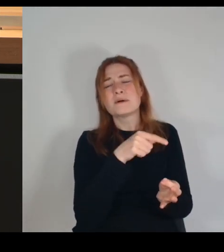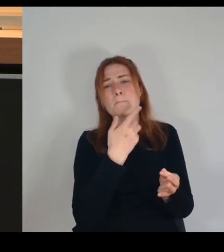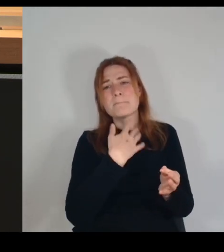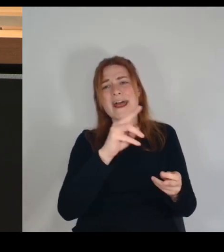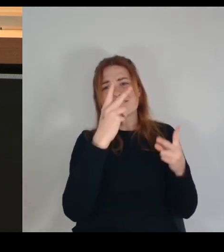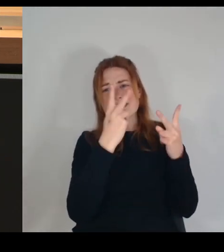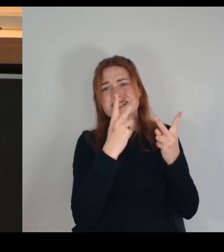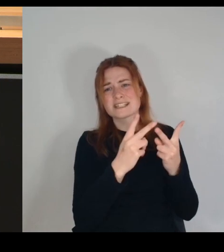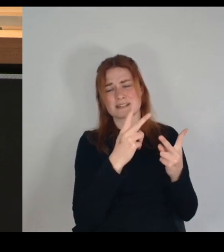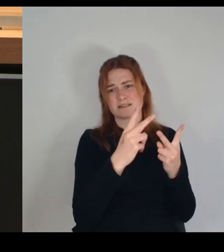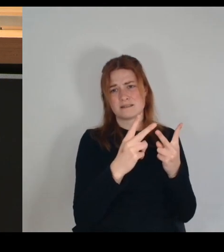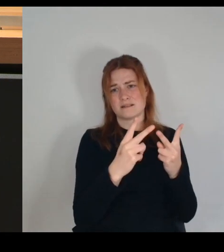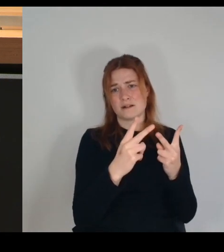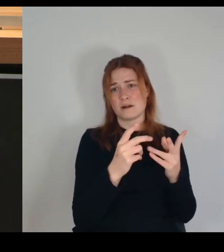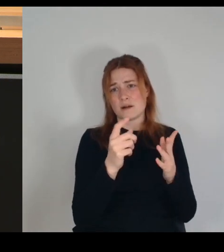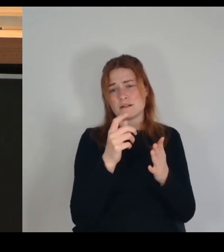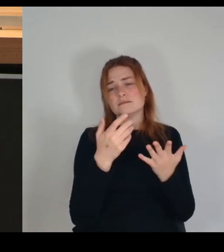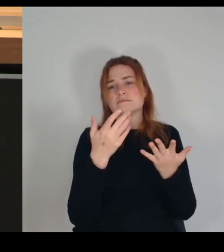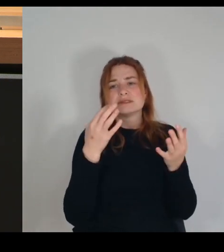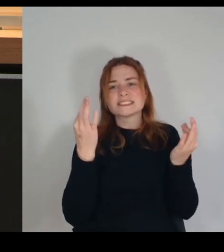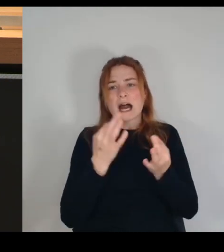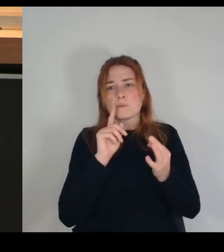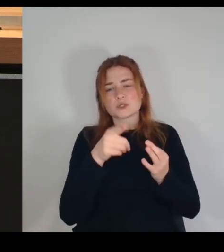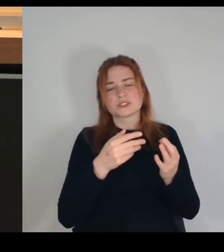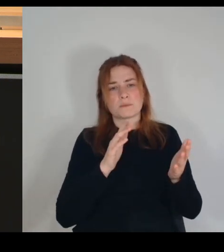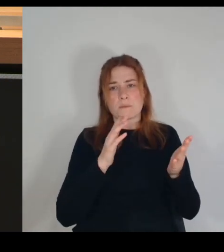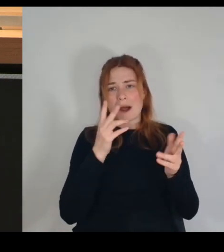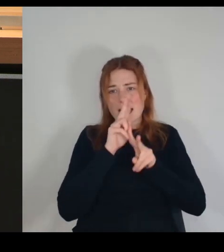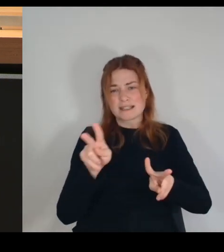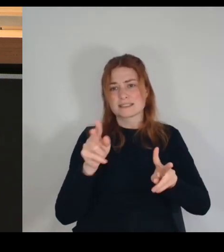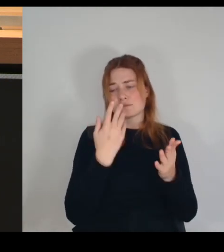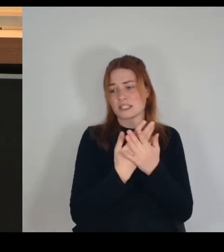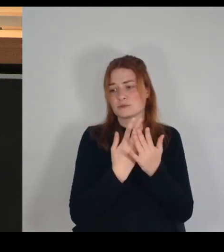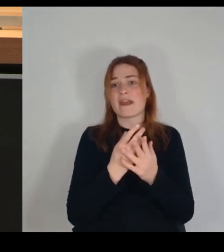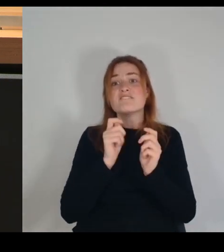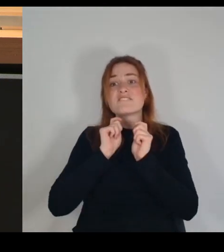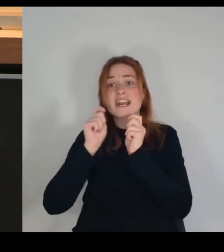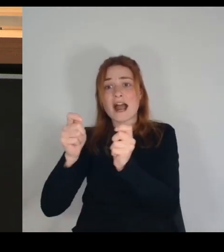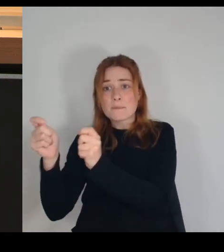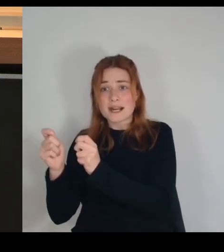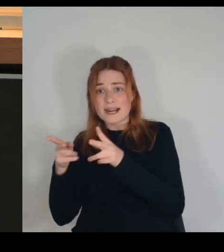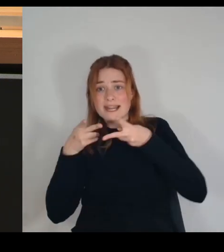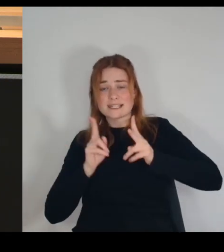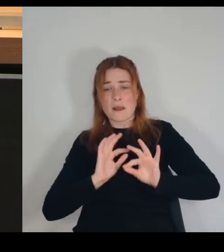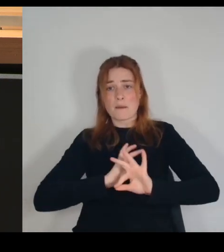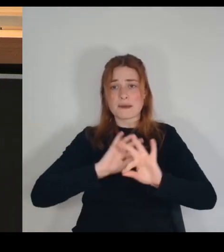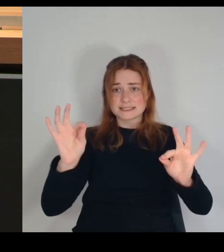Erarbeitung von realistischen Leistungskatalogen zum Beispiel wäre da zu nennen. Und wenn Sie endlich Ihre